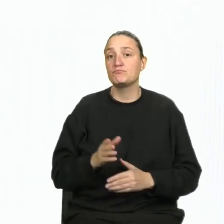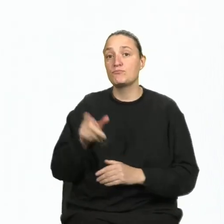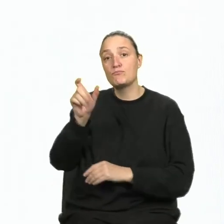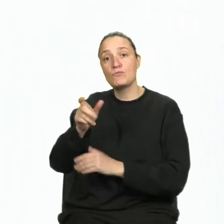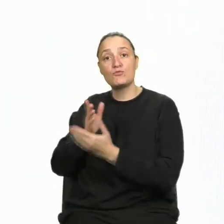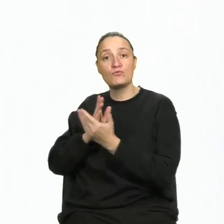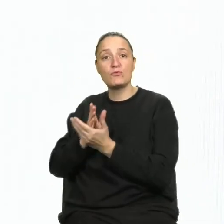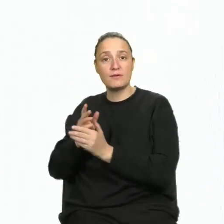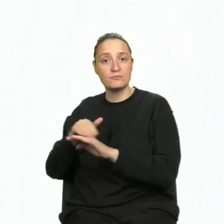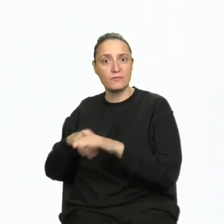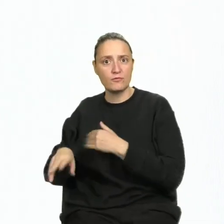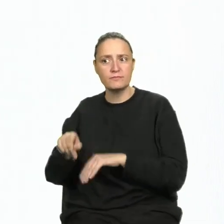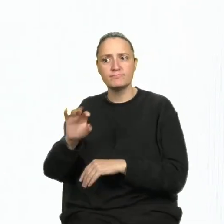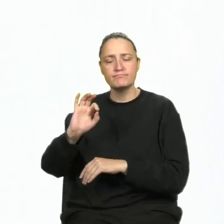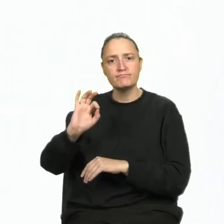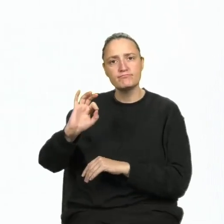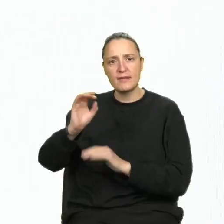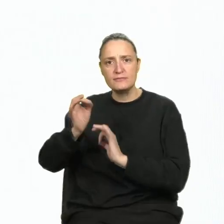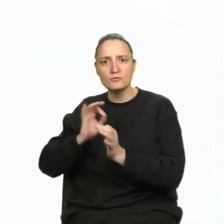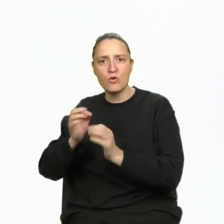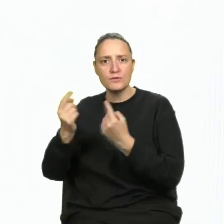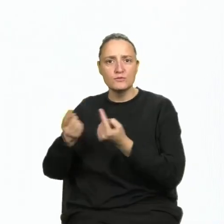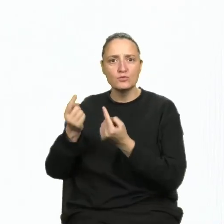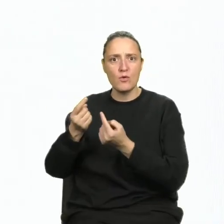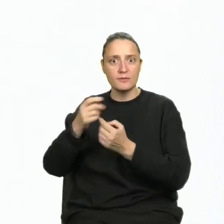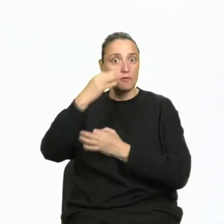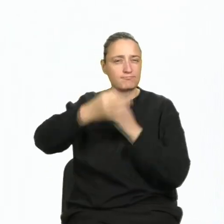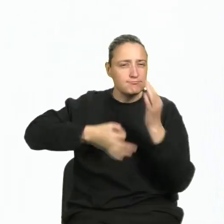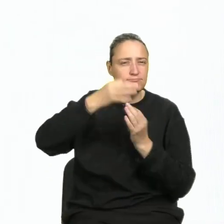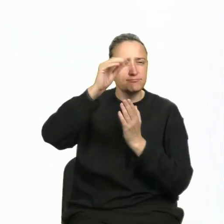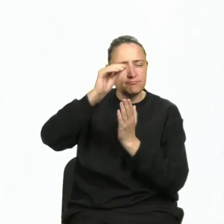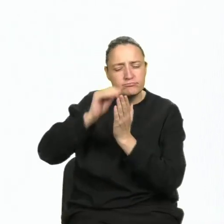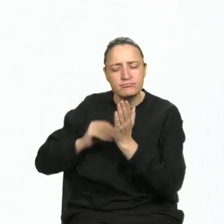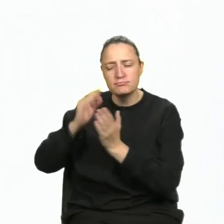z doświadczenia. Muszę przyznać, że to były niezwykle wzruszające historie